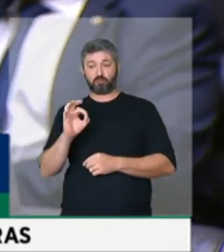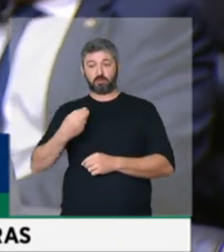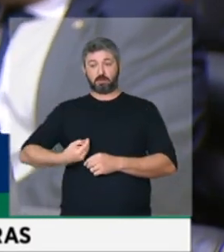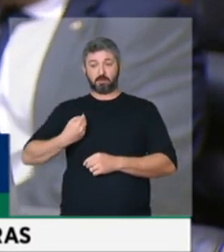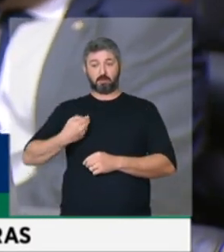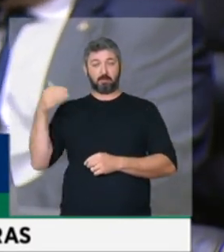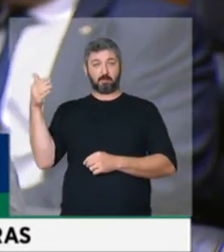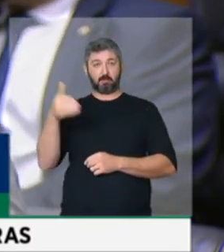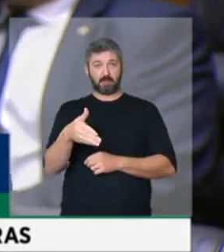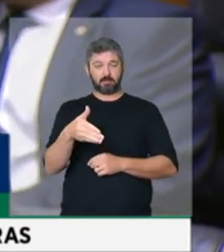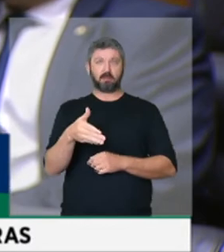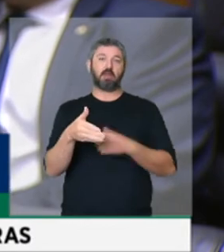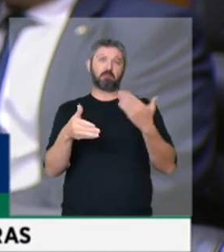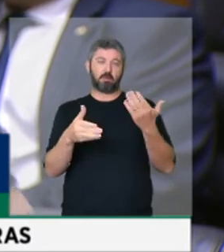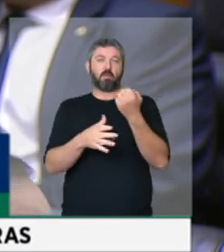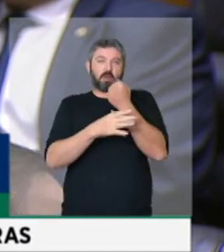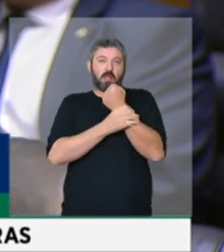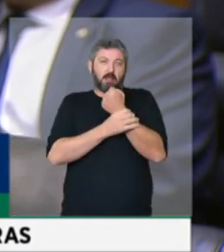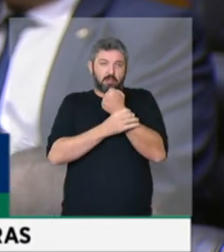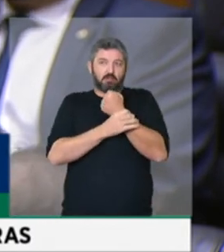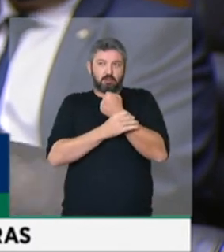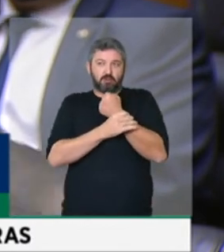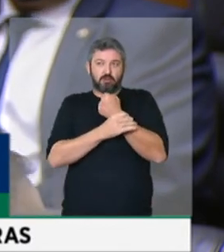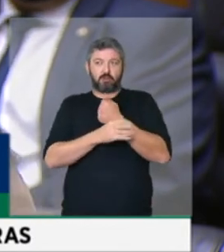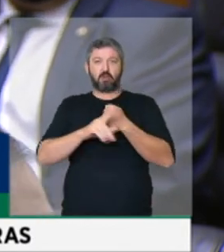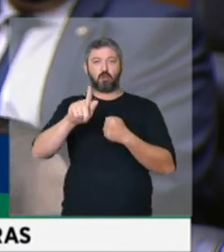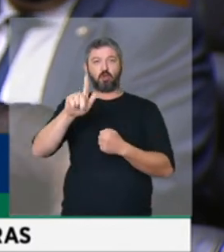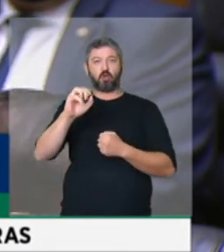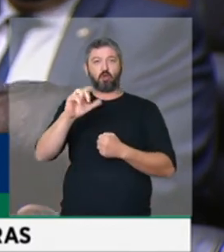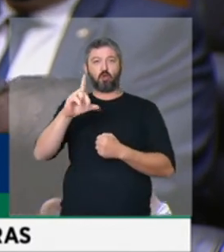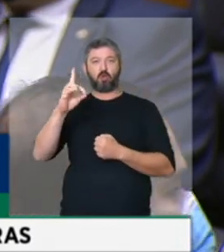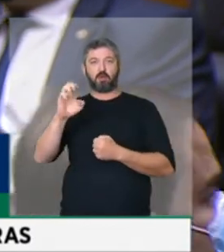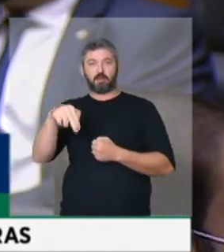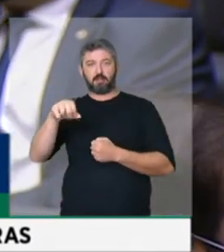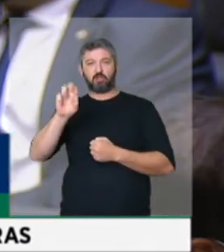APRESENTA 50% DE PARTICIPAÇÃ O, OU SEJA, GARANTINDO O GOLDEN SHARE, PODER DE VETO DO